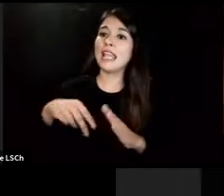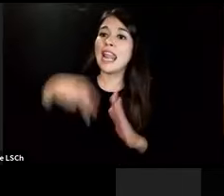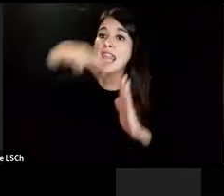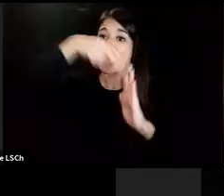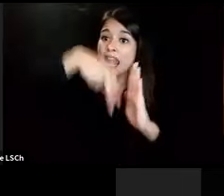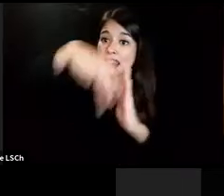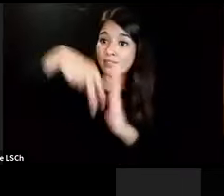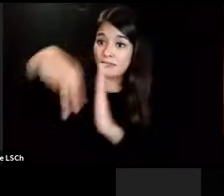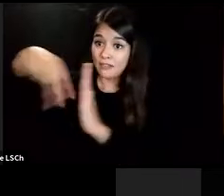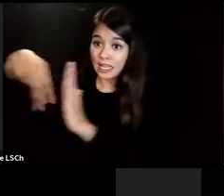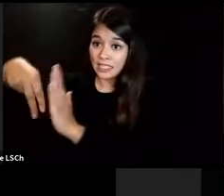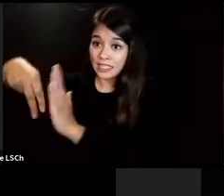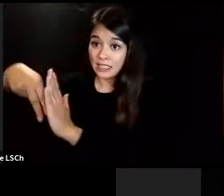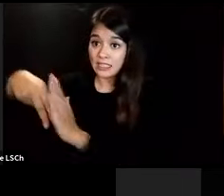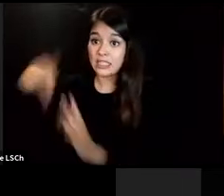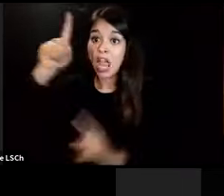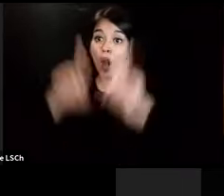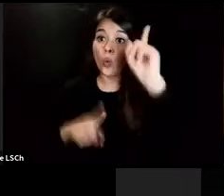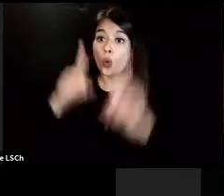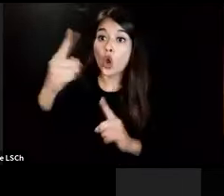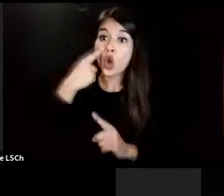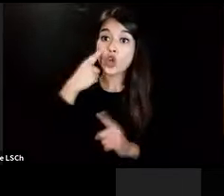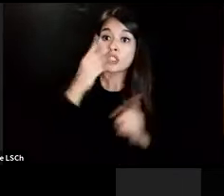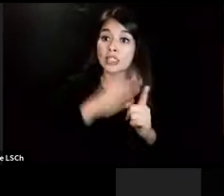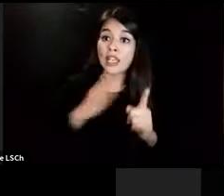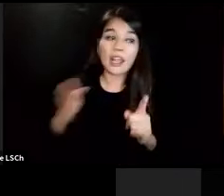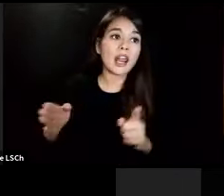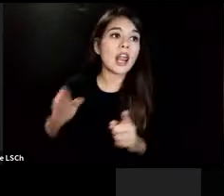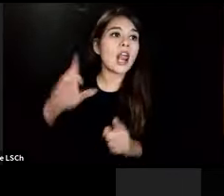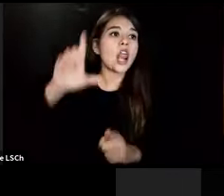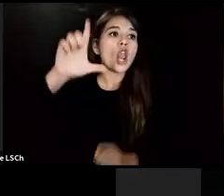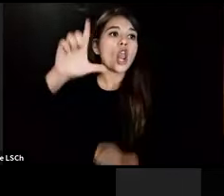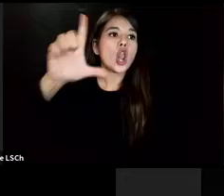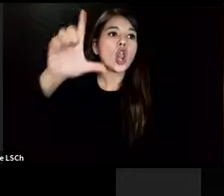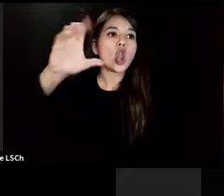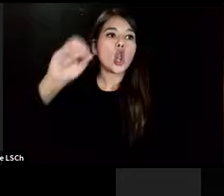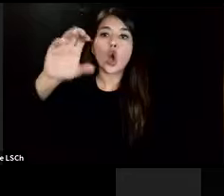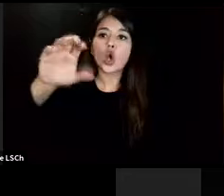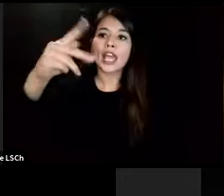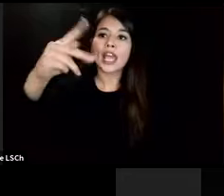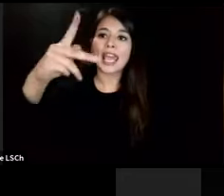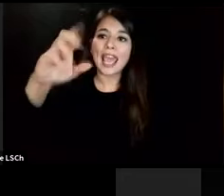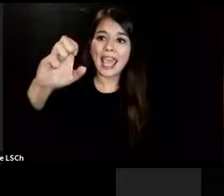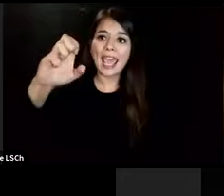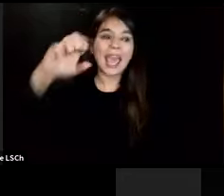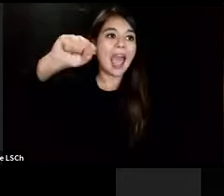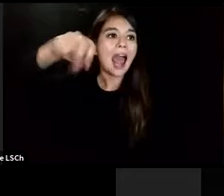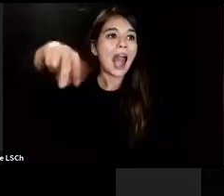está mirando, Lock And Key que es una serie que viene de una novela gráfica